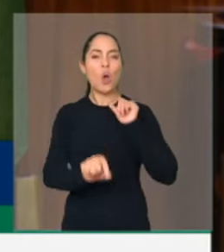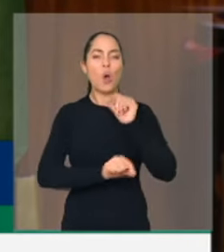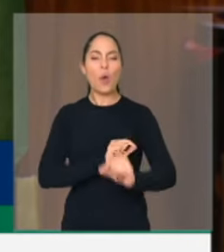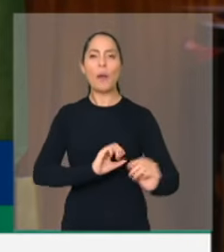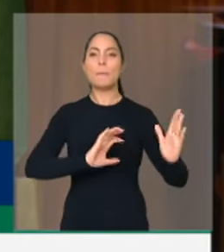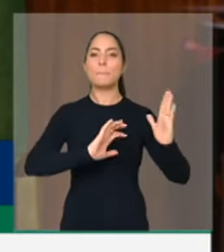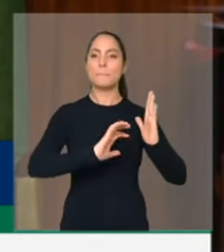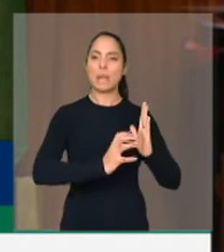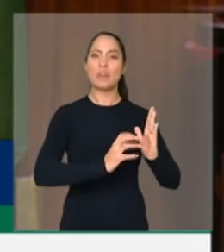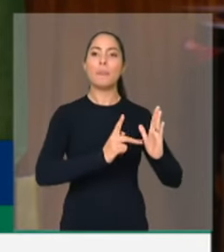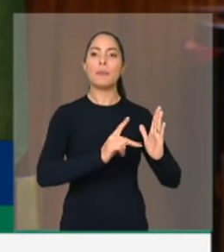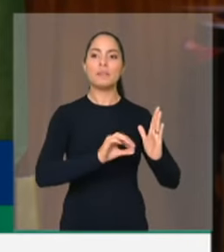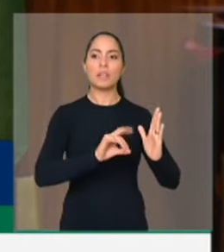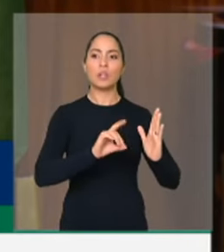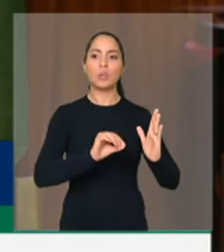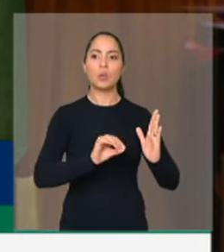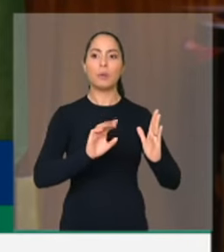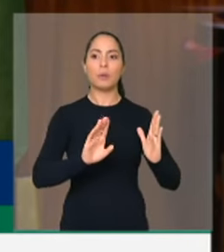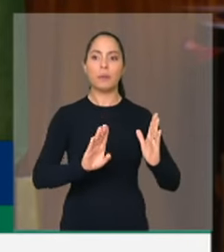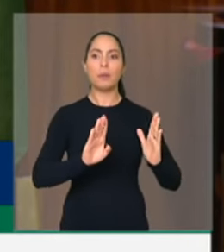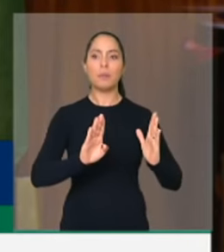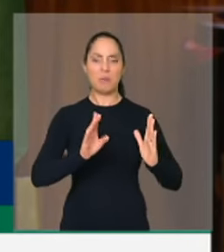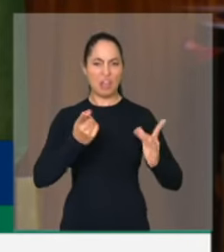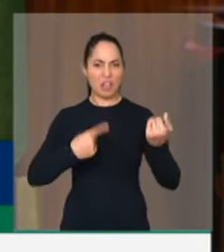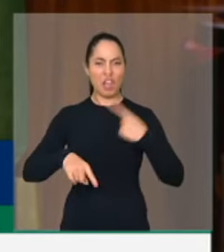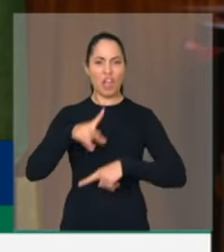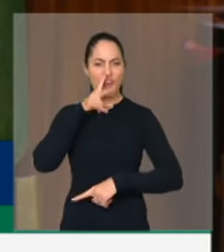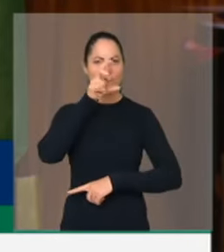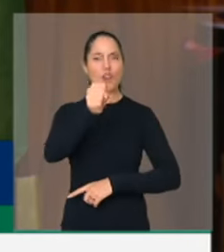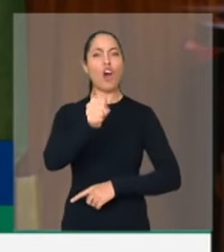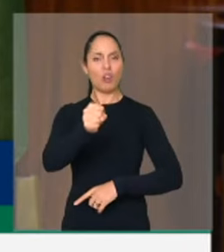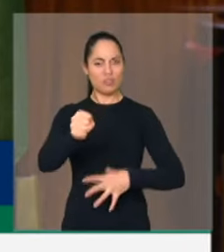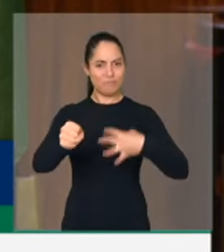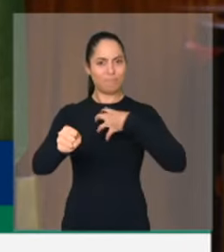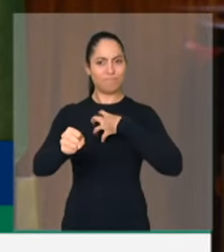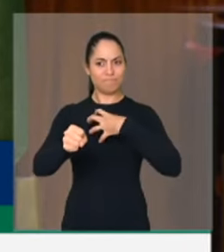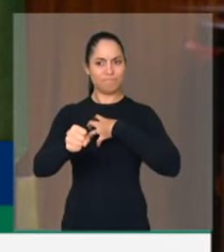TERRA NATAL, MAS TAMBÉM EM NÍVEL NACIONAL. ELE NASCEU EM